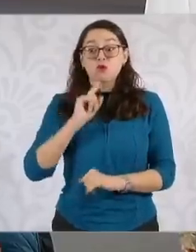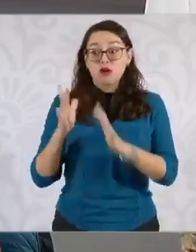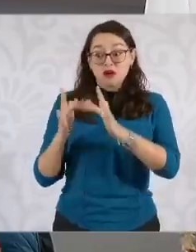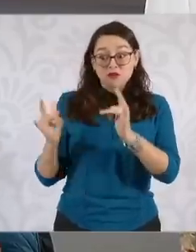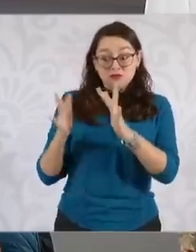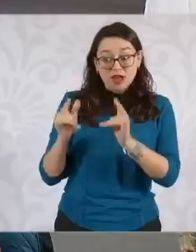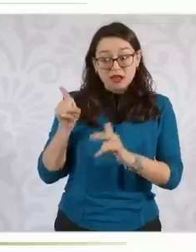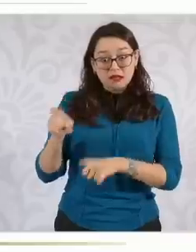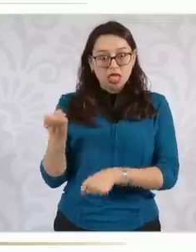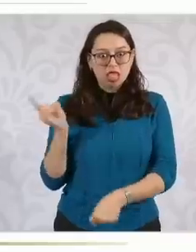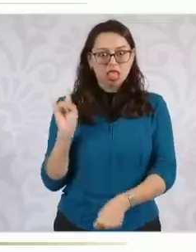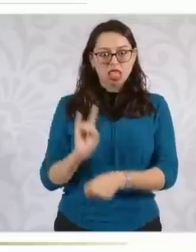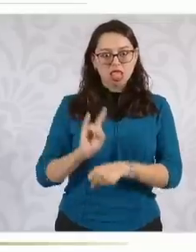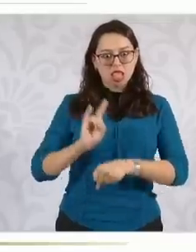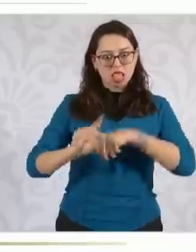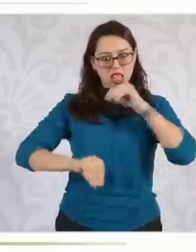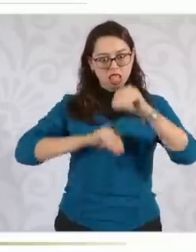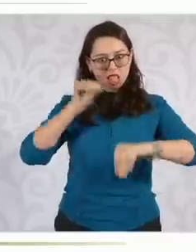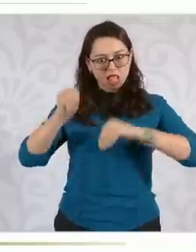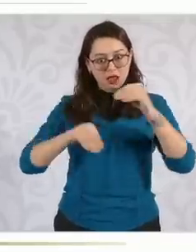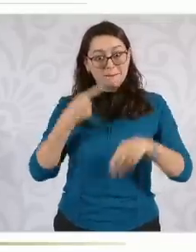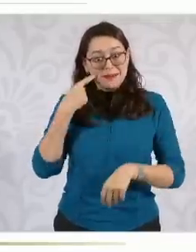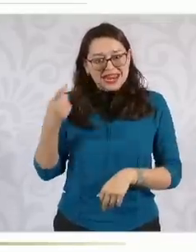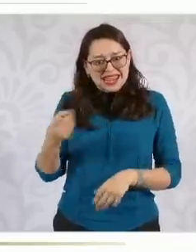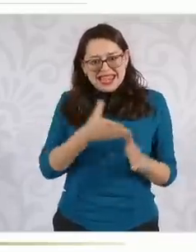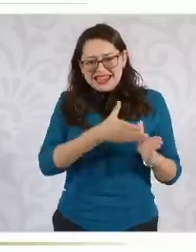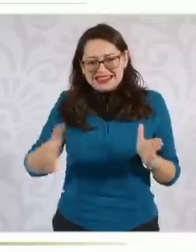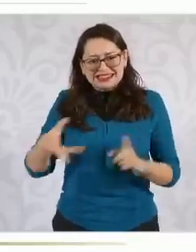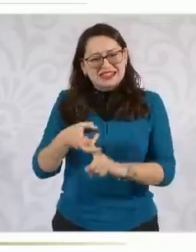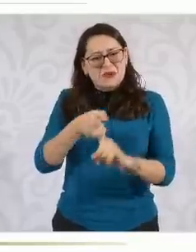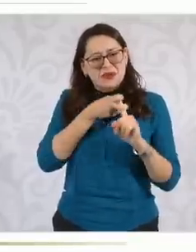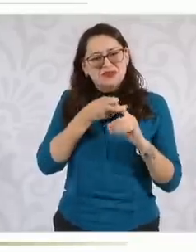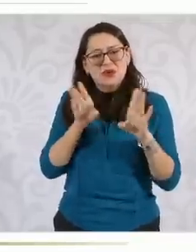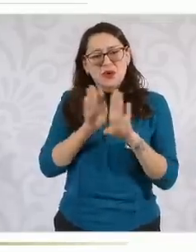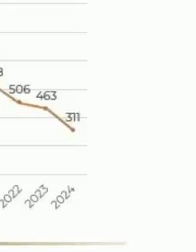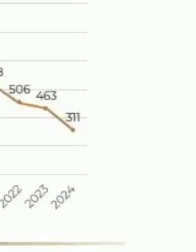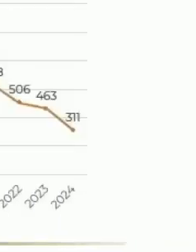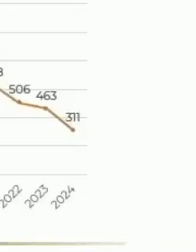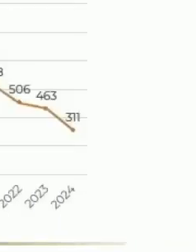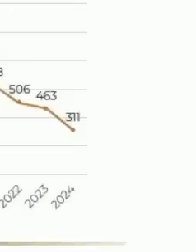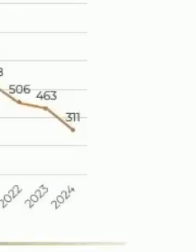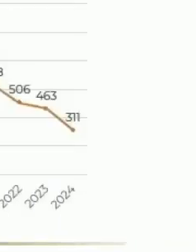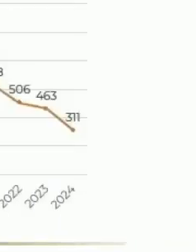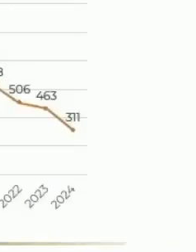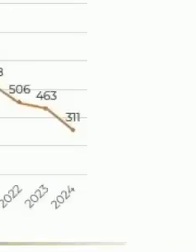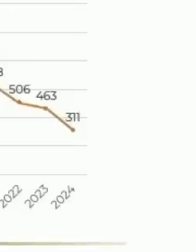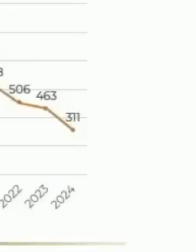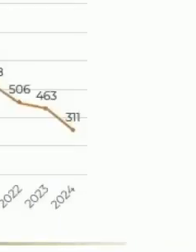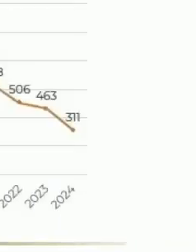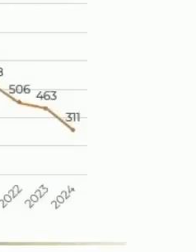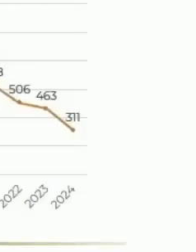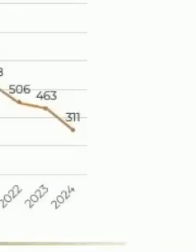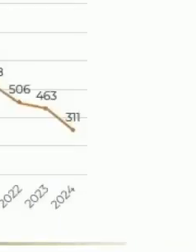vean nada más la Gráfica de secuestro en el periodo de Felipe Calderón 2006 al